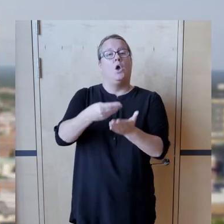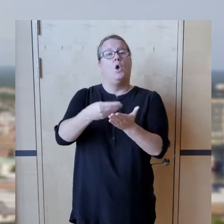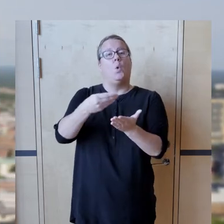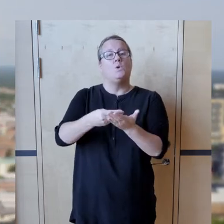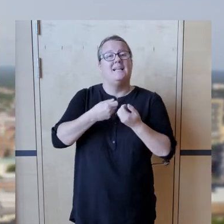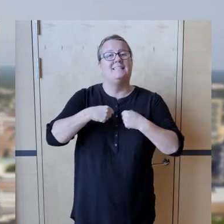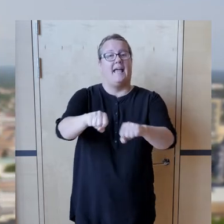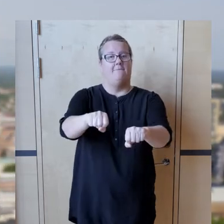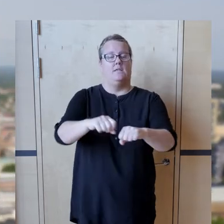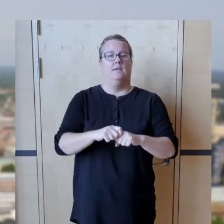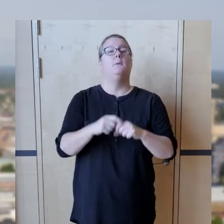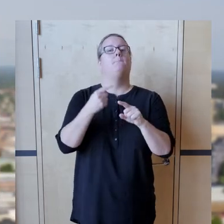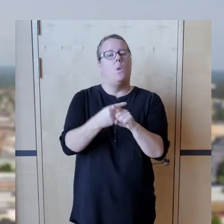Ge dem en bättre omsorgs nivå